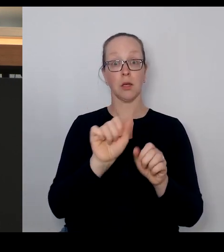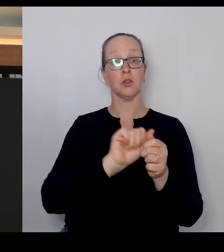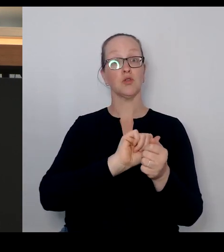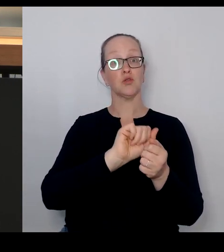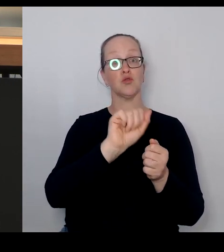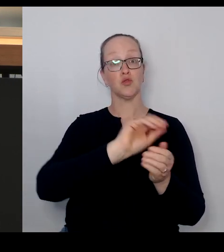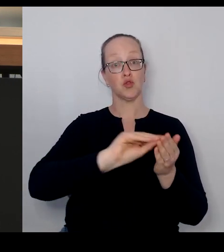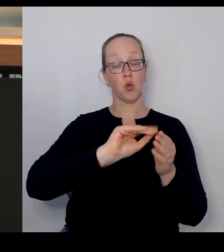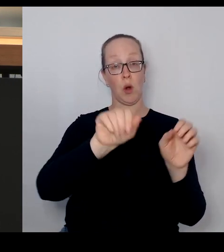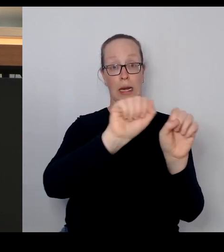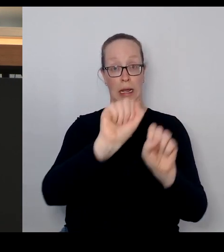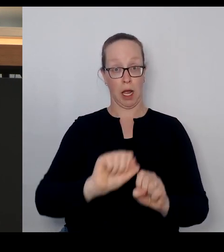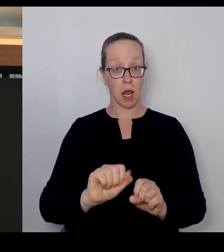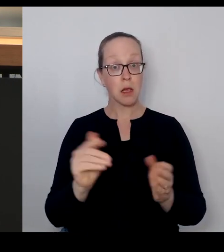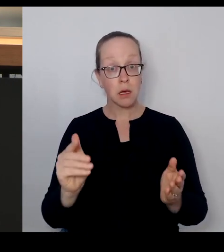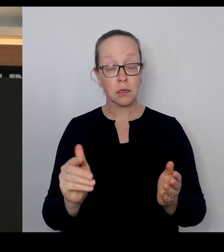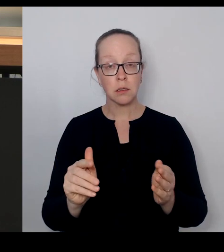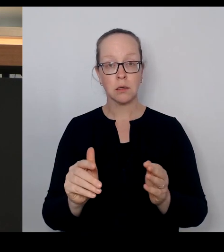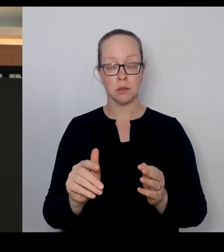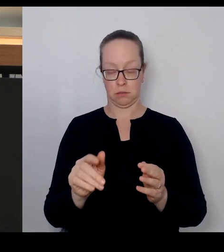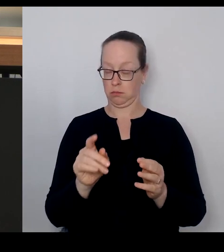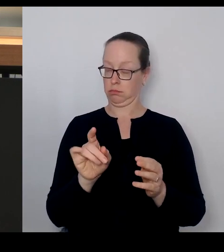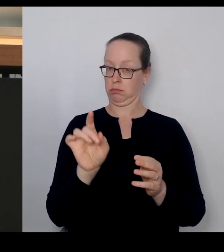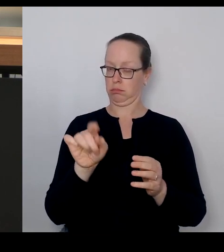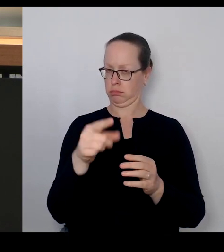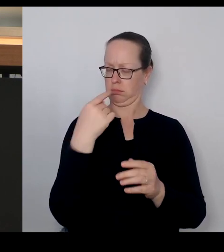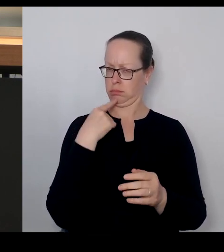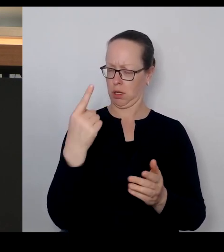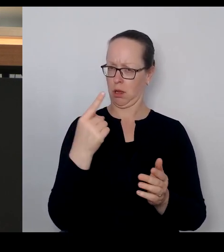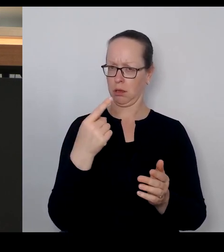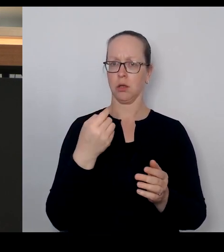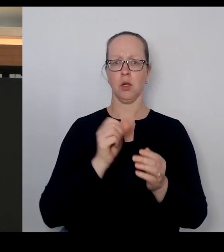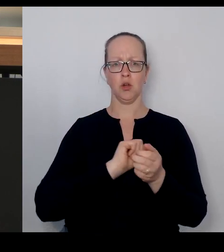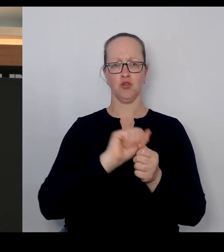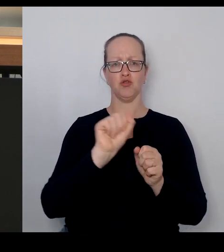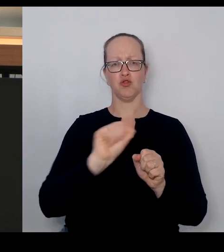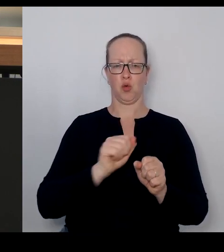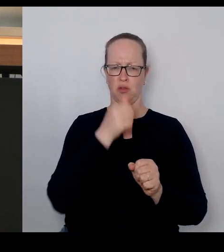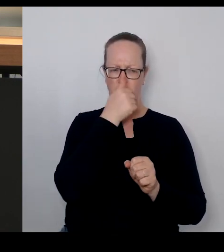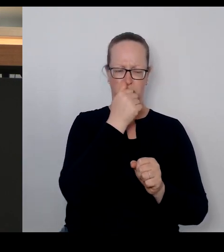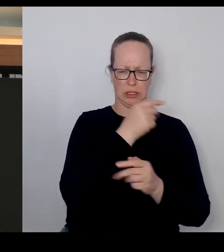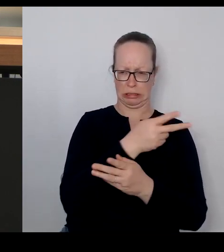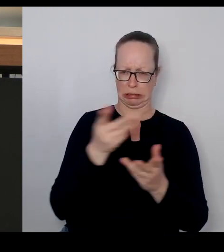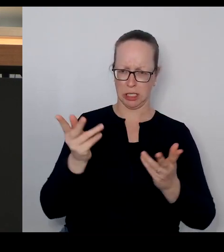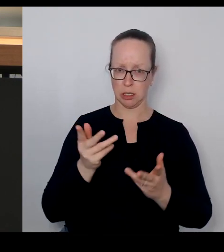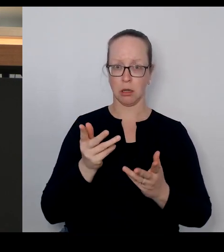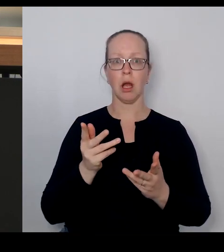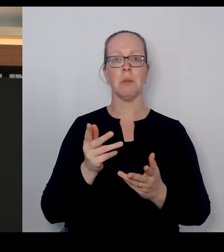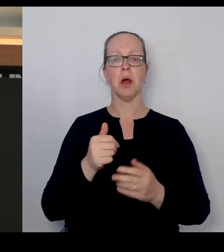also gerade gestern Die Beschwerdelage ist gering und ich glaube, wir sind uns doch über eins alle hier einig Wir